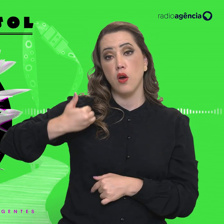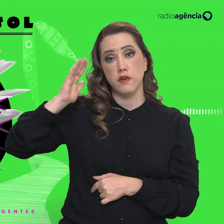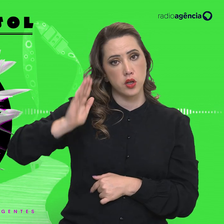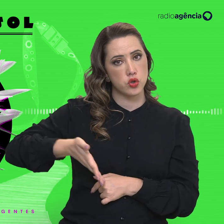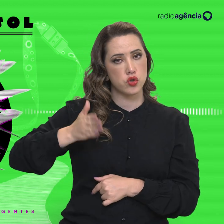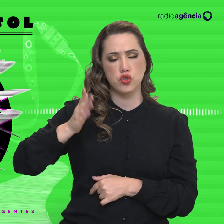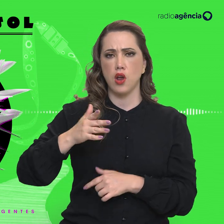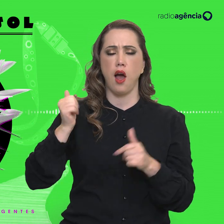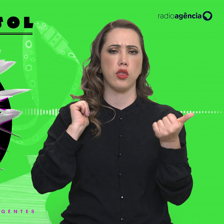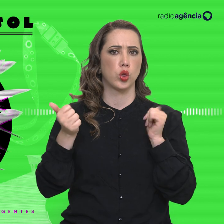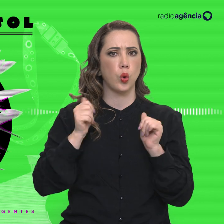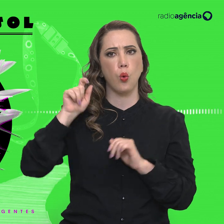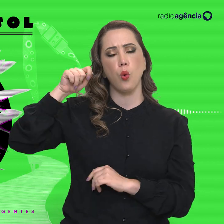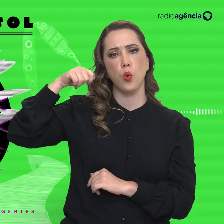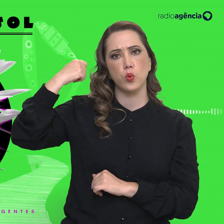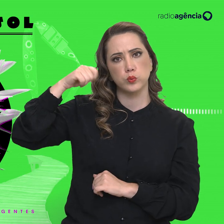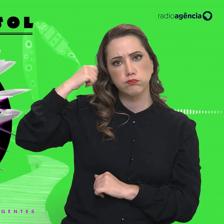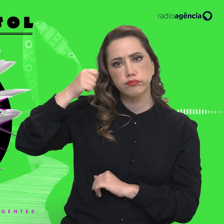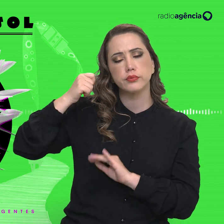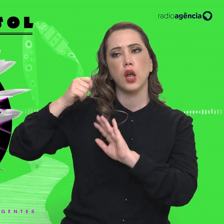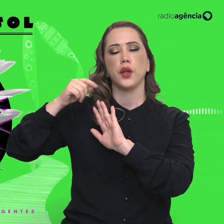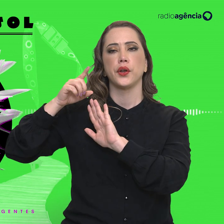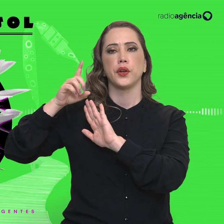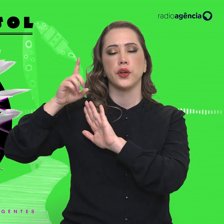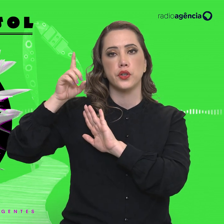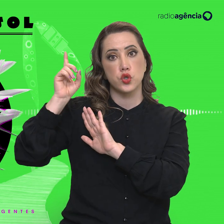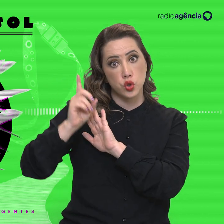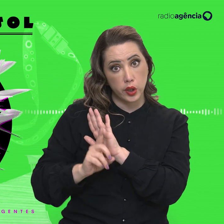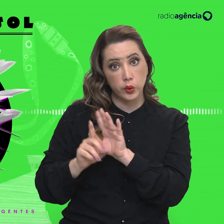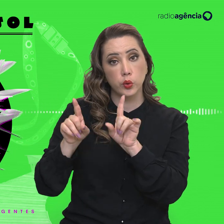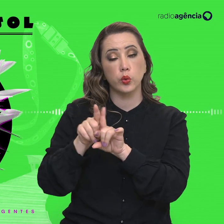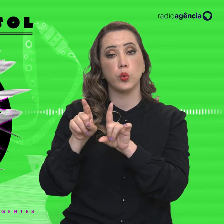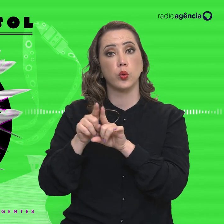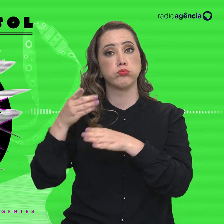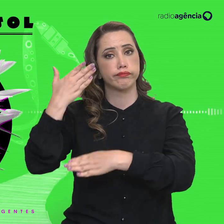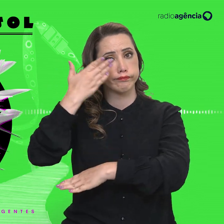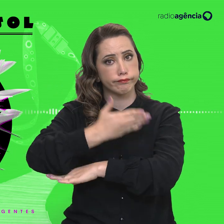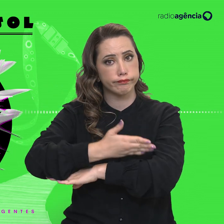[Pedro Alcântara] A gente foi conhecer os estúdios de São Paulo, conheci outros dubladores,